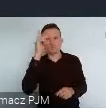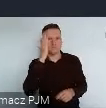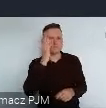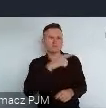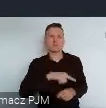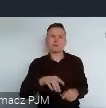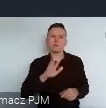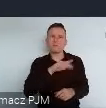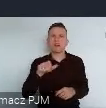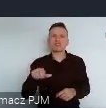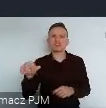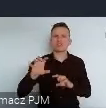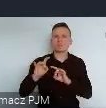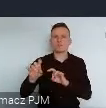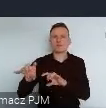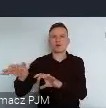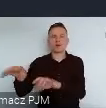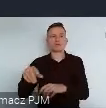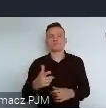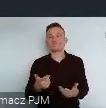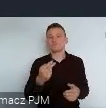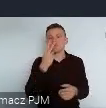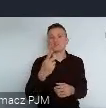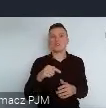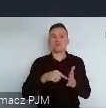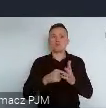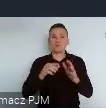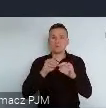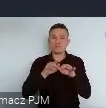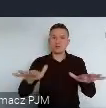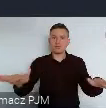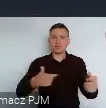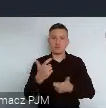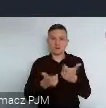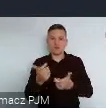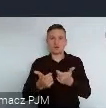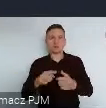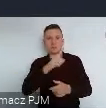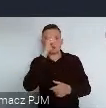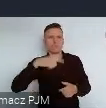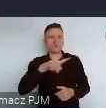gdzie naprawdę widzimy, że dzięki tej infrastrukturze społeczeństwo zaczęło aktywnie